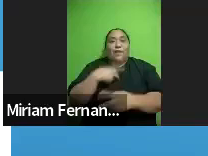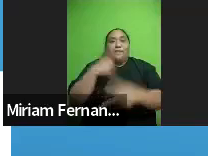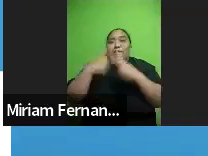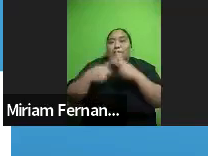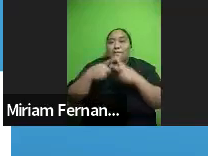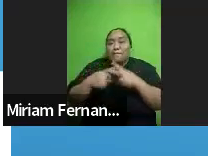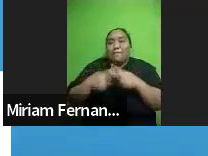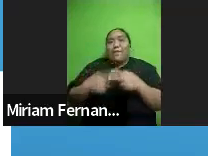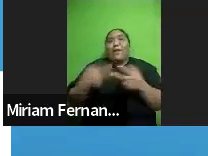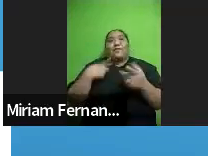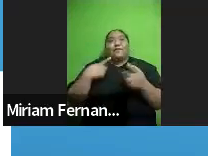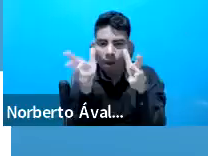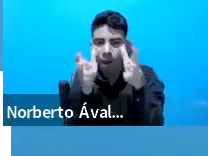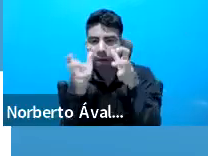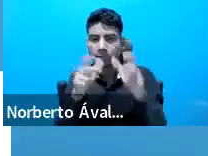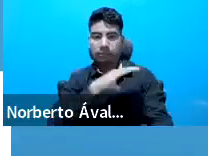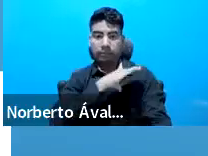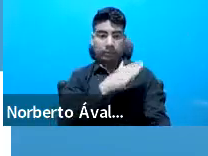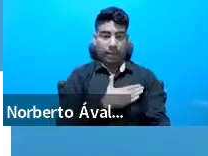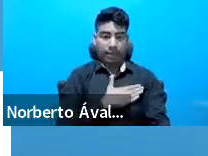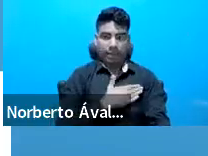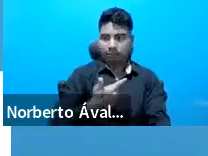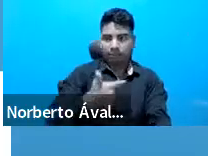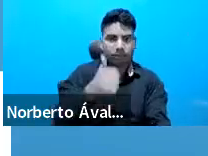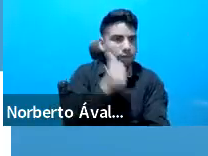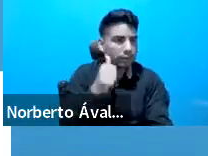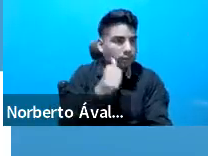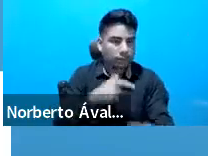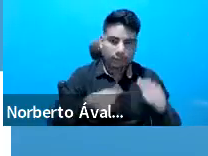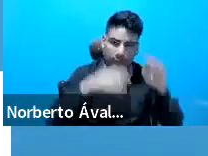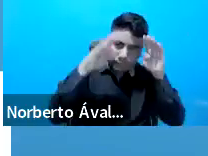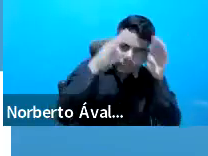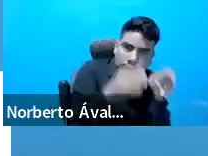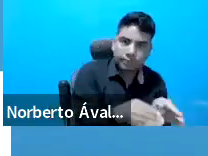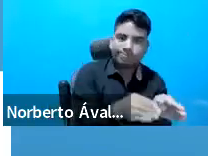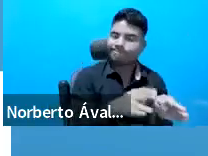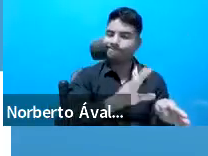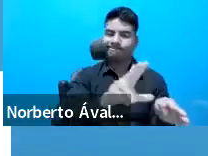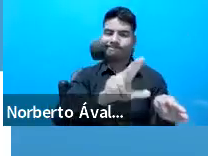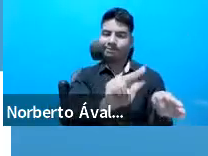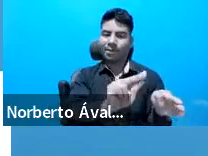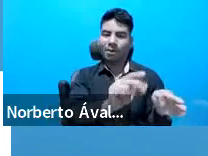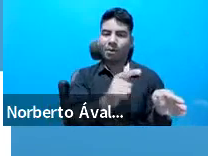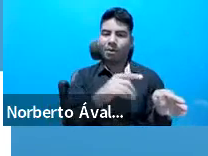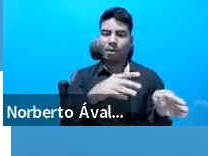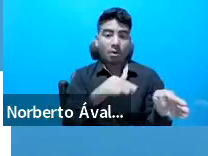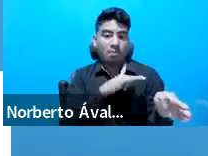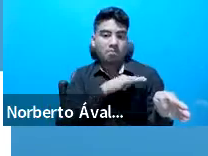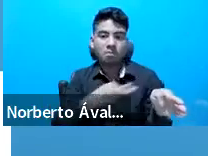las matemáticas son visuales, que no tendríamos que depender de la depender del español, que teníamos que ver a las